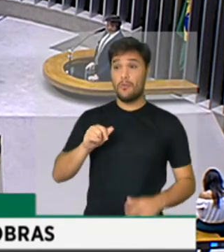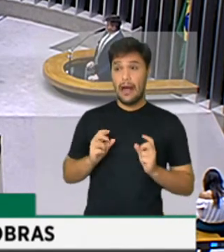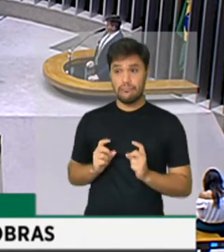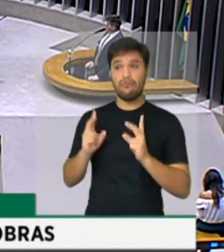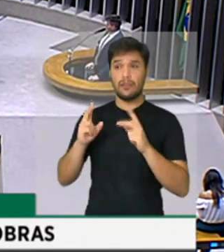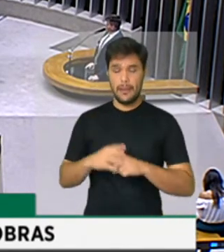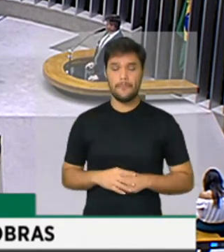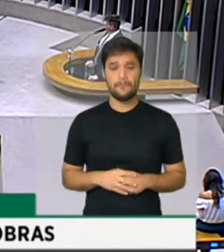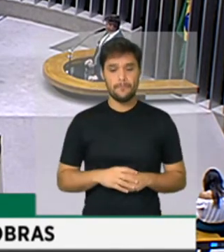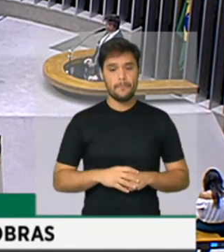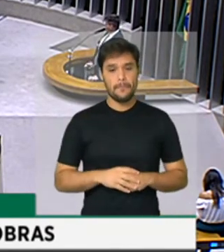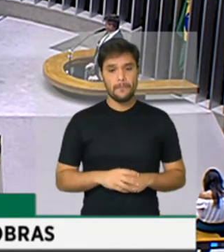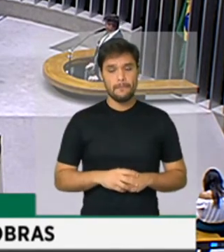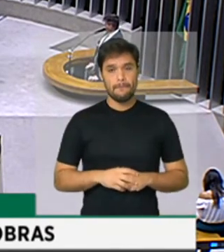PRESIDENTE, HÁ ALGUM TEMPO